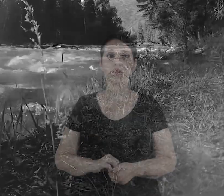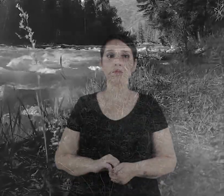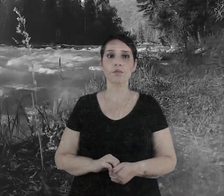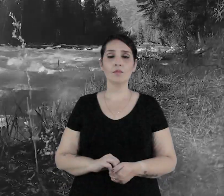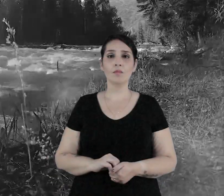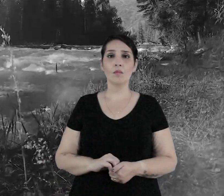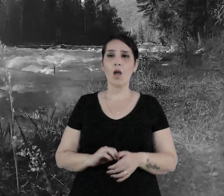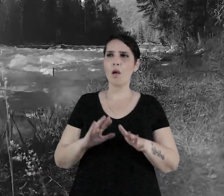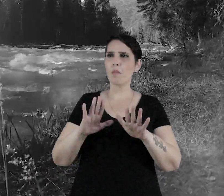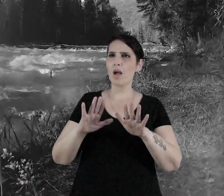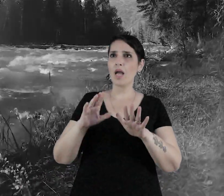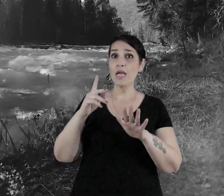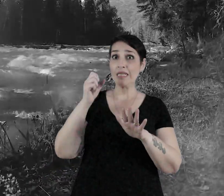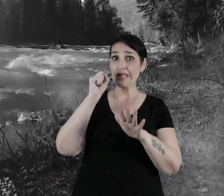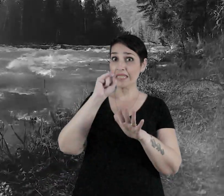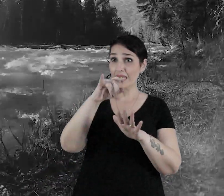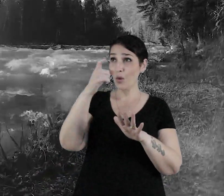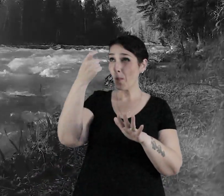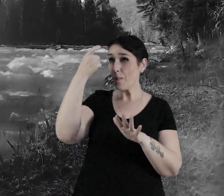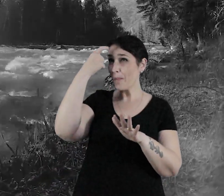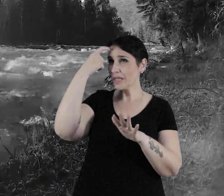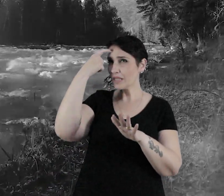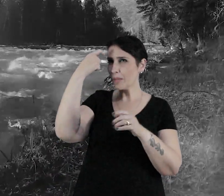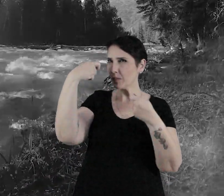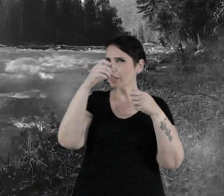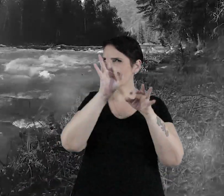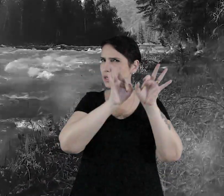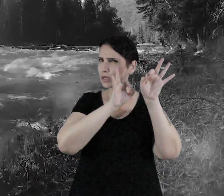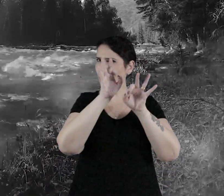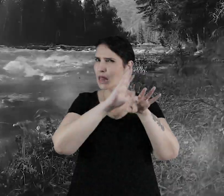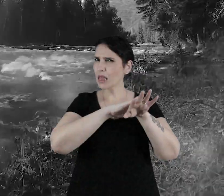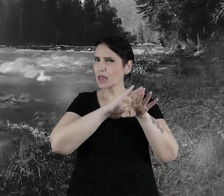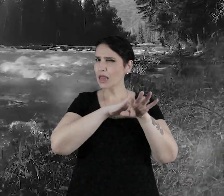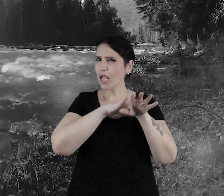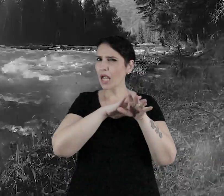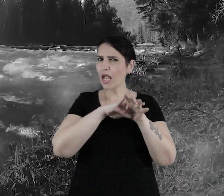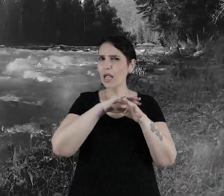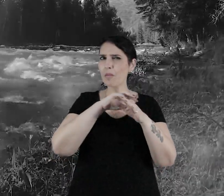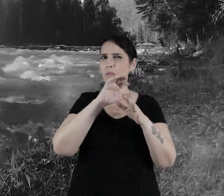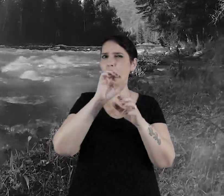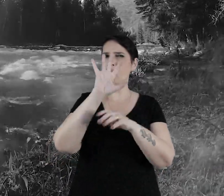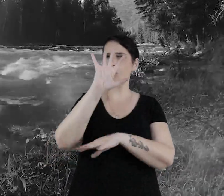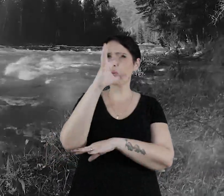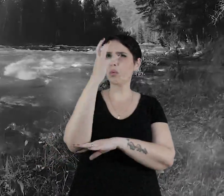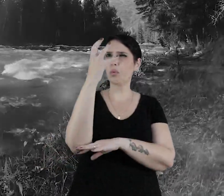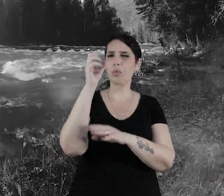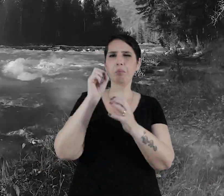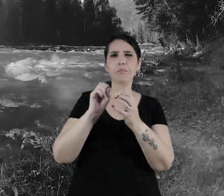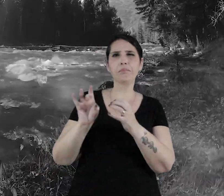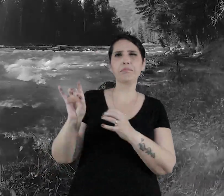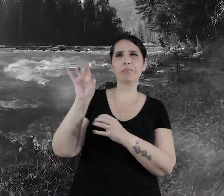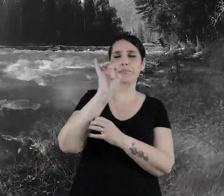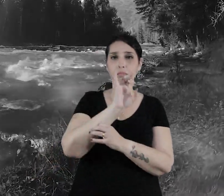Mas se em seu pensamento precisar medir o tempo das estações, deixe que cada uma seque